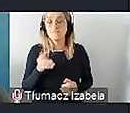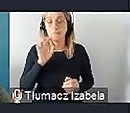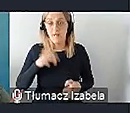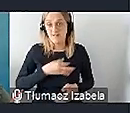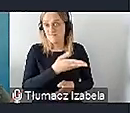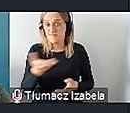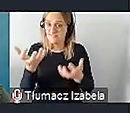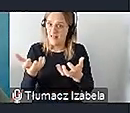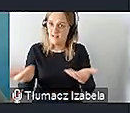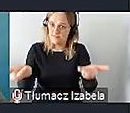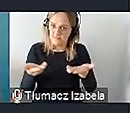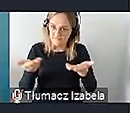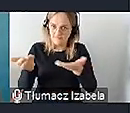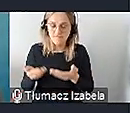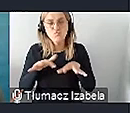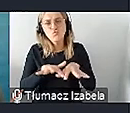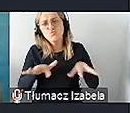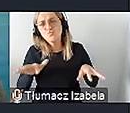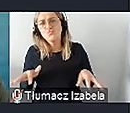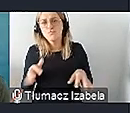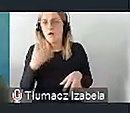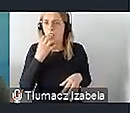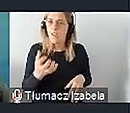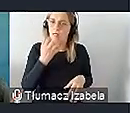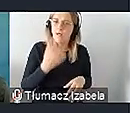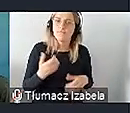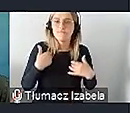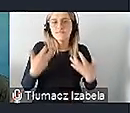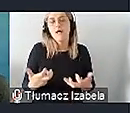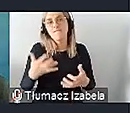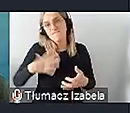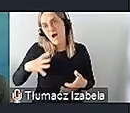Ale - dużo gadania, a warto by było przejść do jakiejś praktyki.